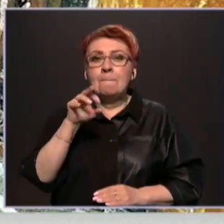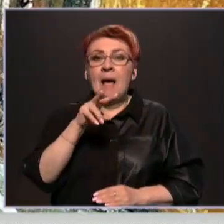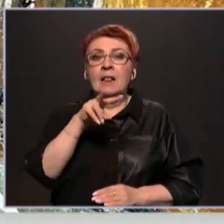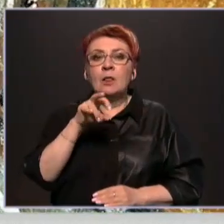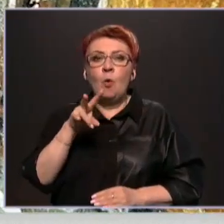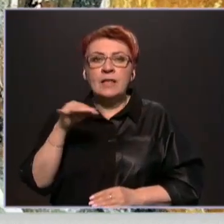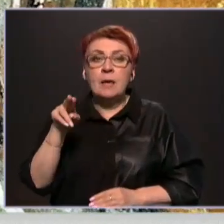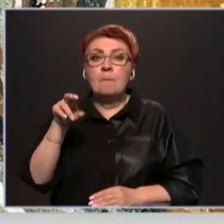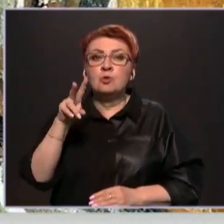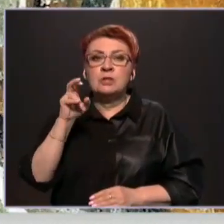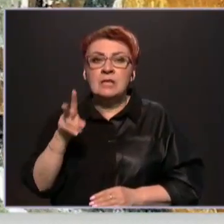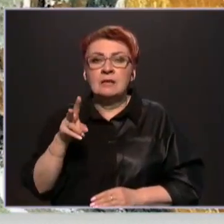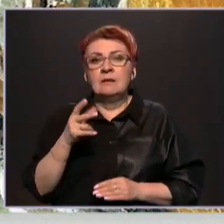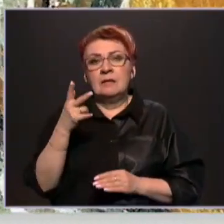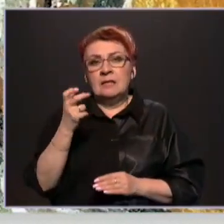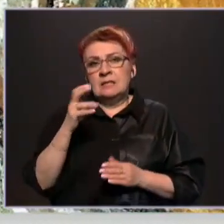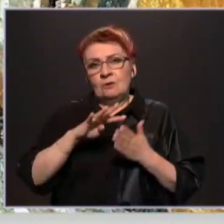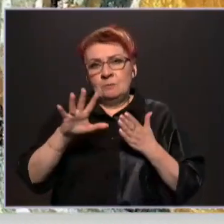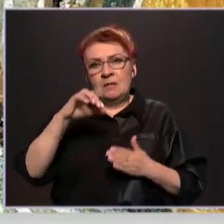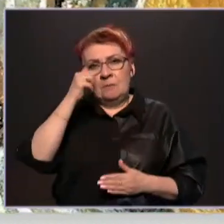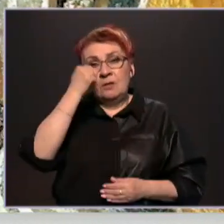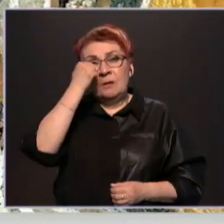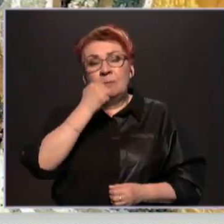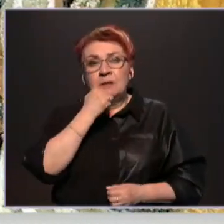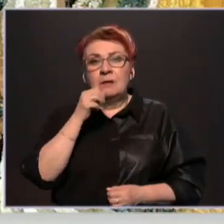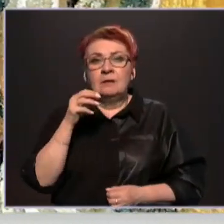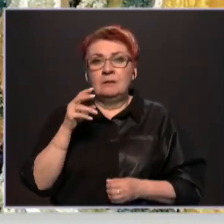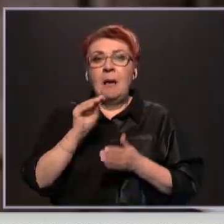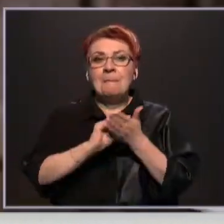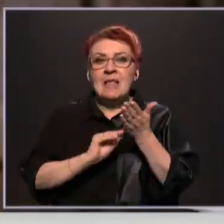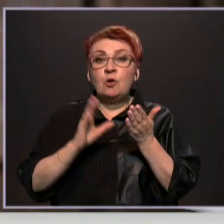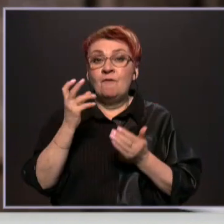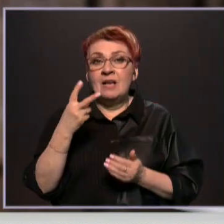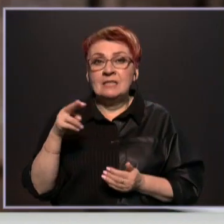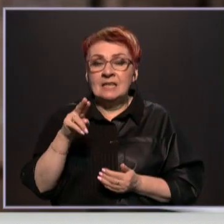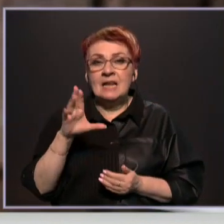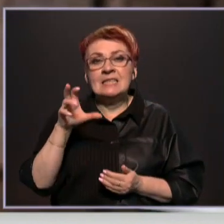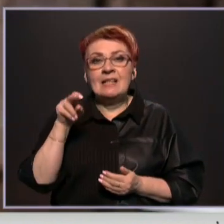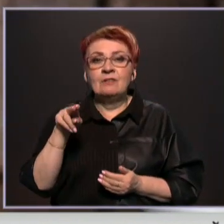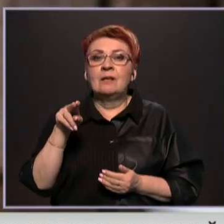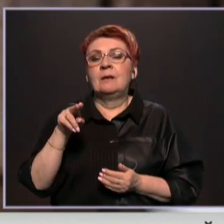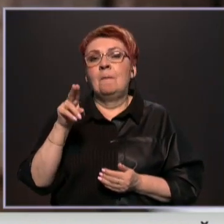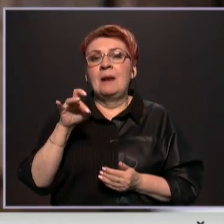пустыни в 395 году и благодаря минологию Василия славянскому прологу и чете мене